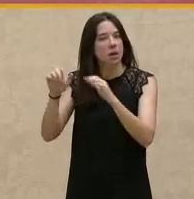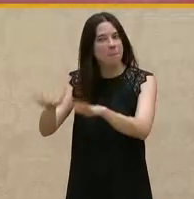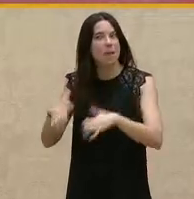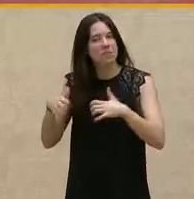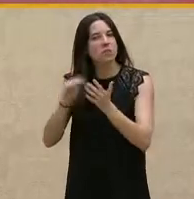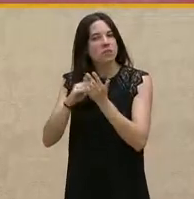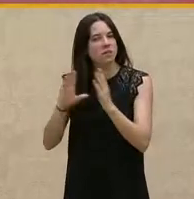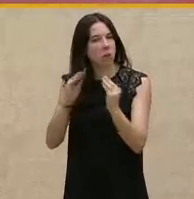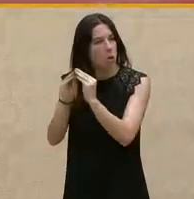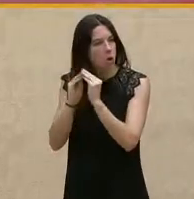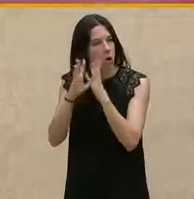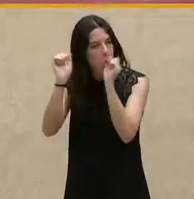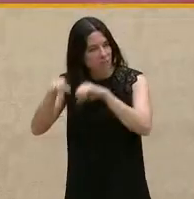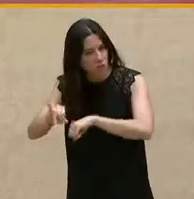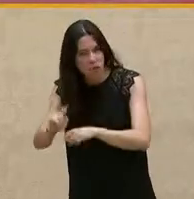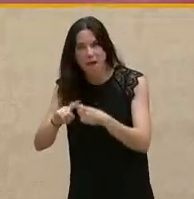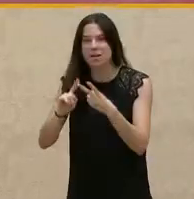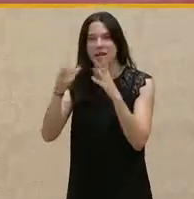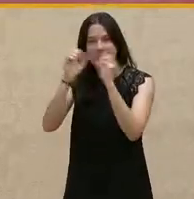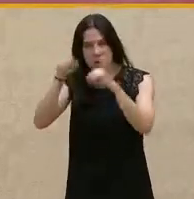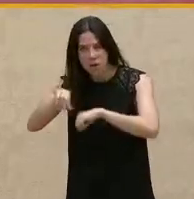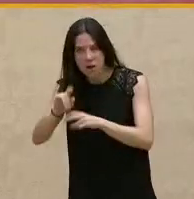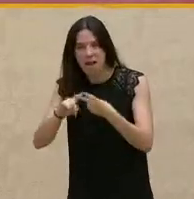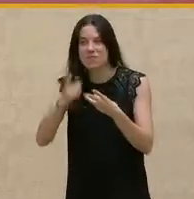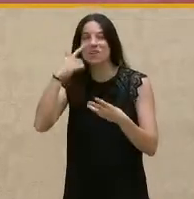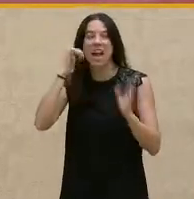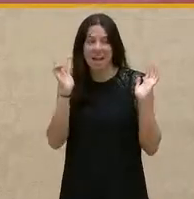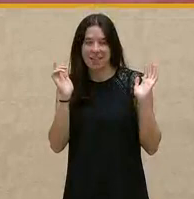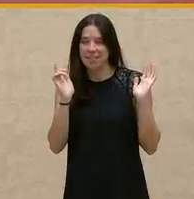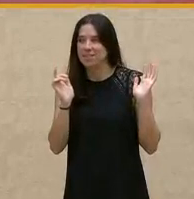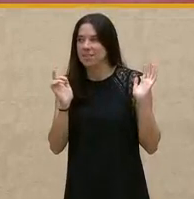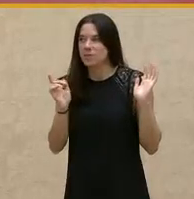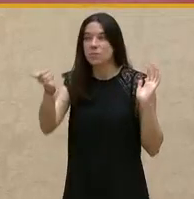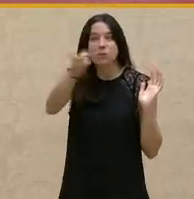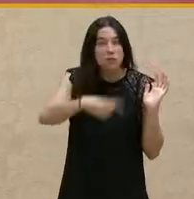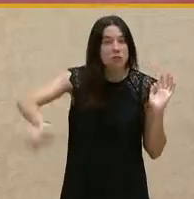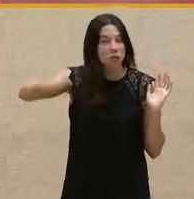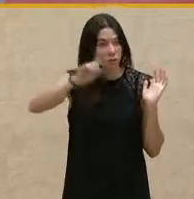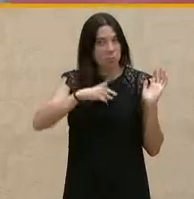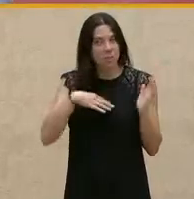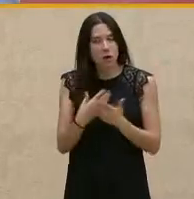a acuerdos, y fijaros si sois grandes que habéis podido comprobar cómo un abrazo,